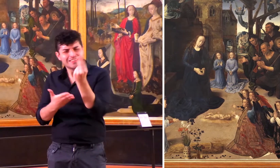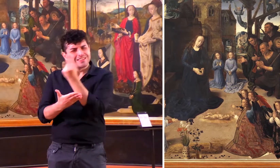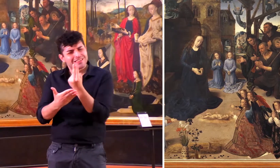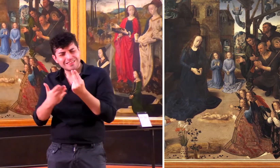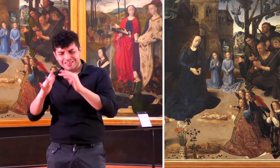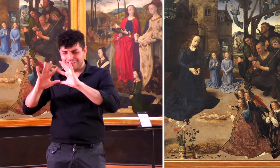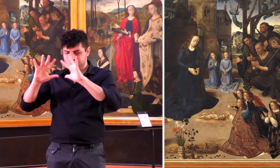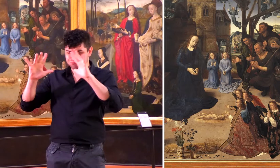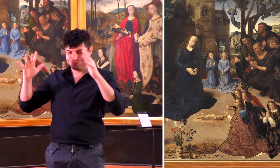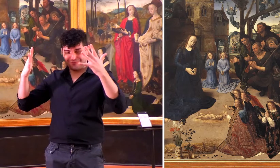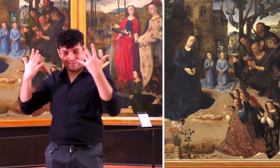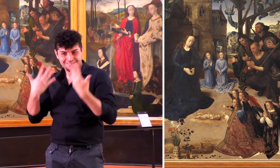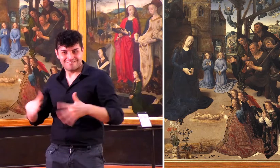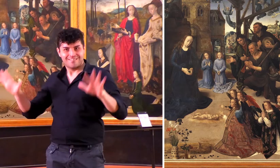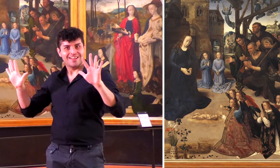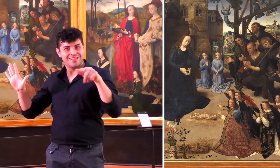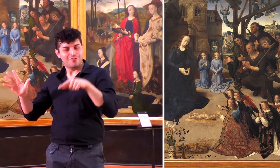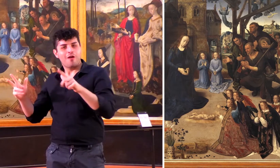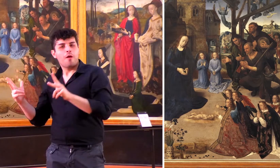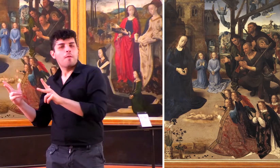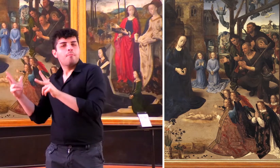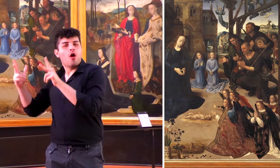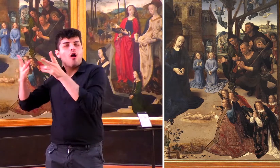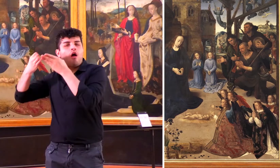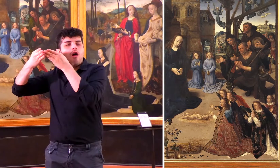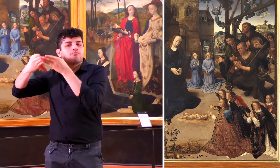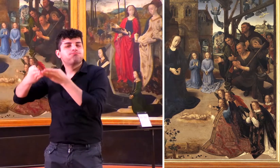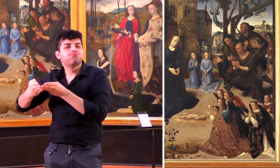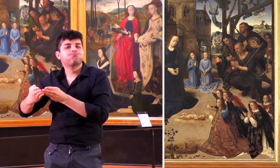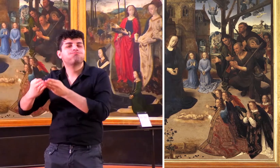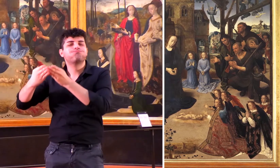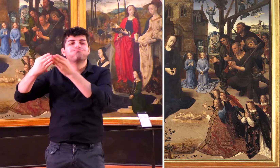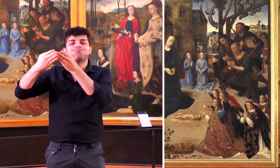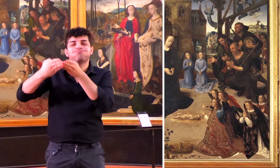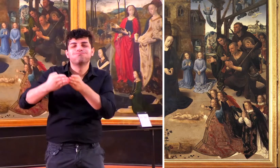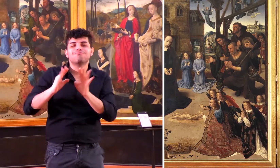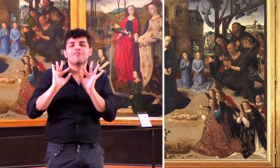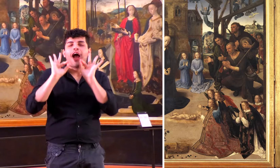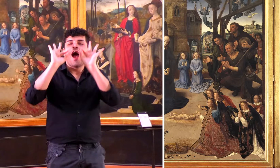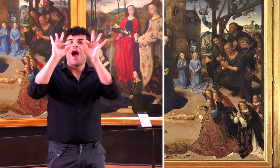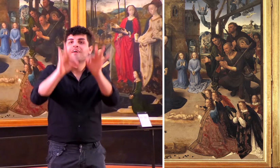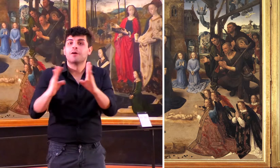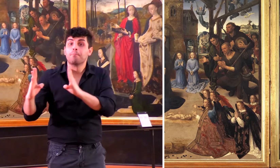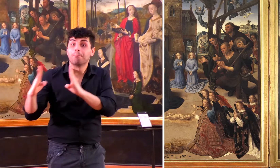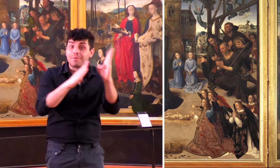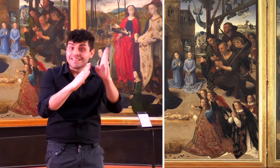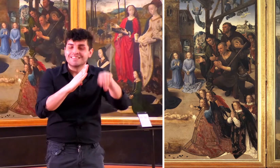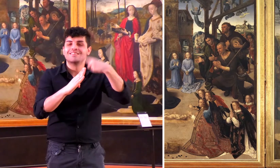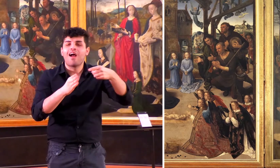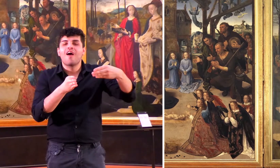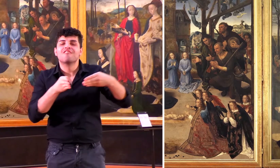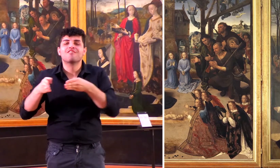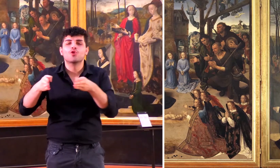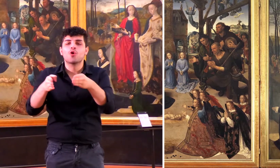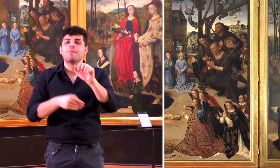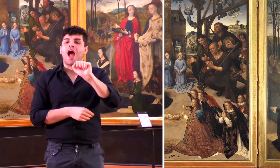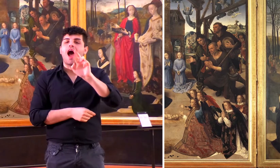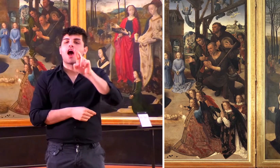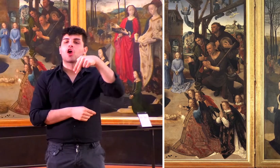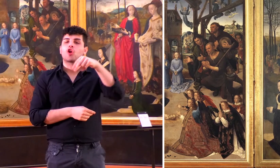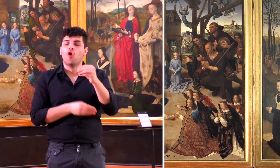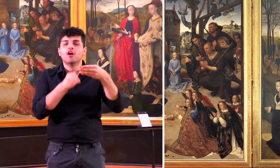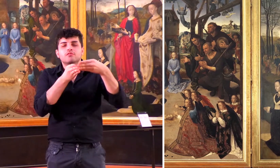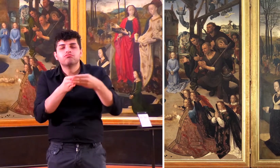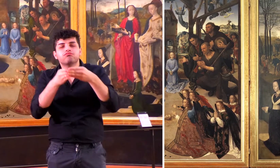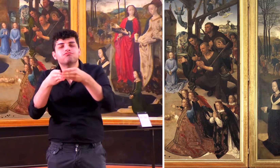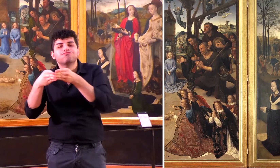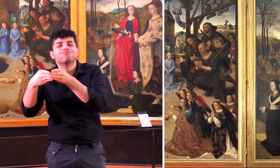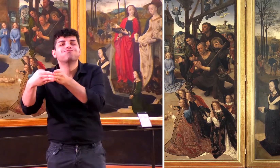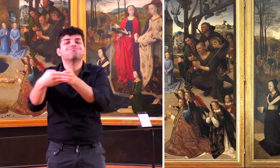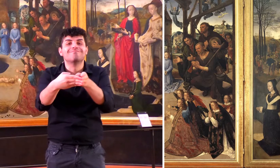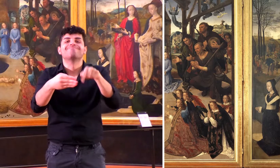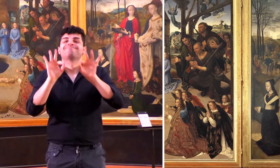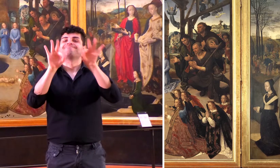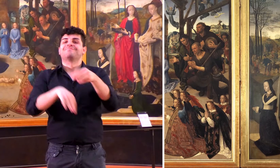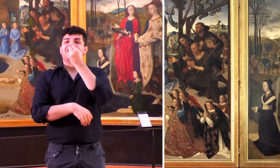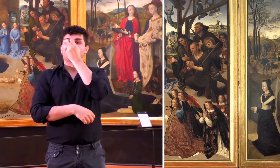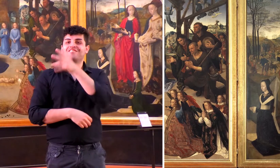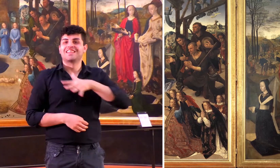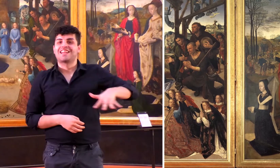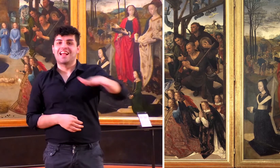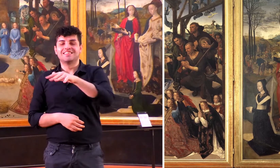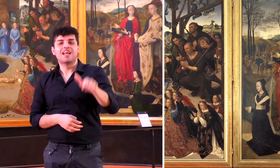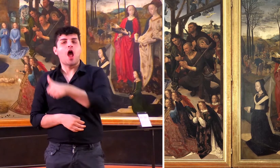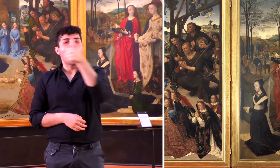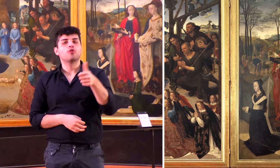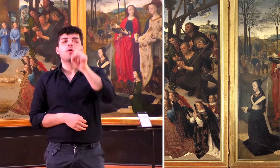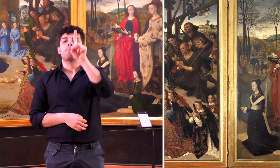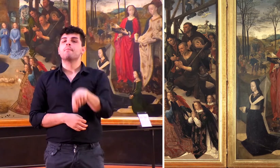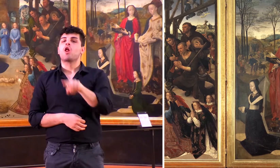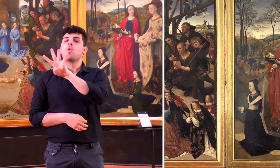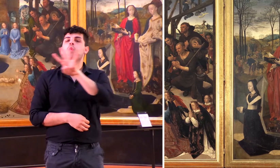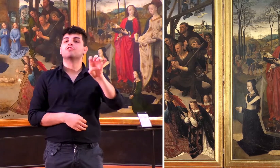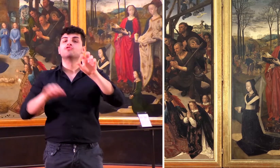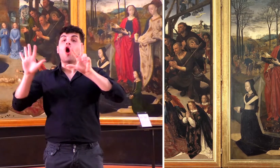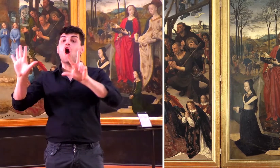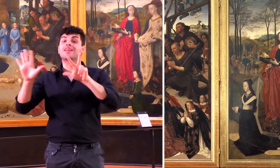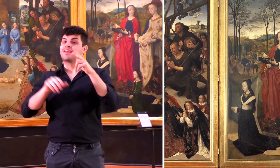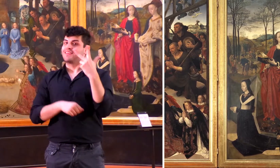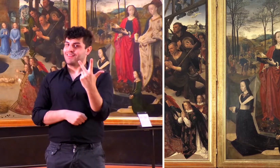Il quadro terminato venne trasportato fino a Pisa via mare e da qui attraverso il fiume Arno giunse a Firenze nel 1483.